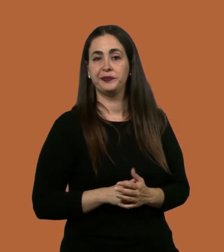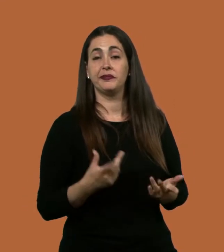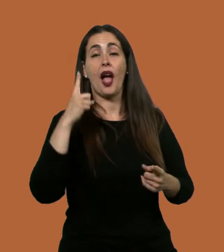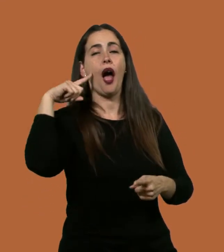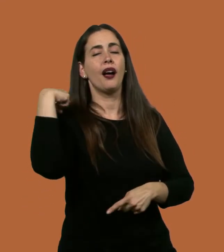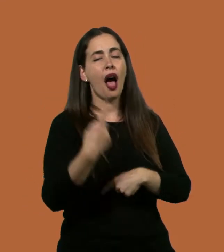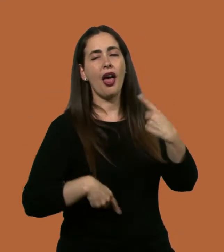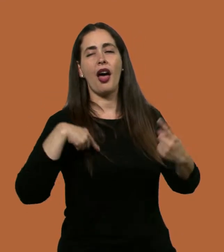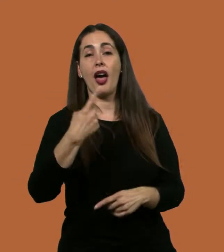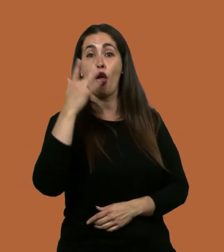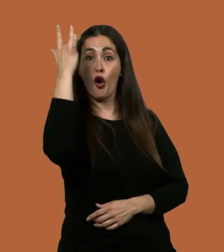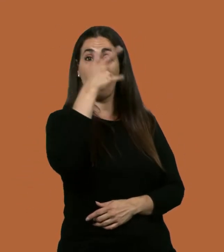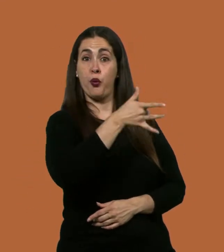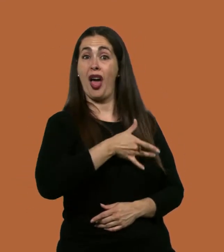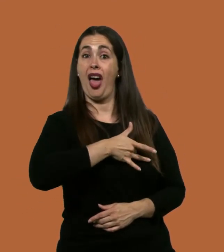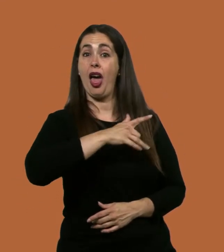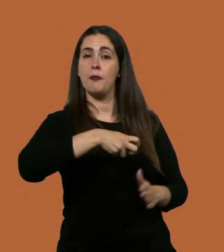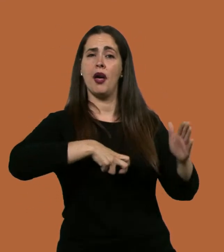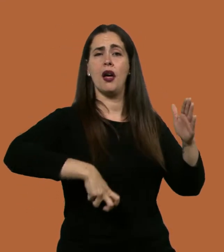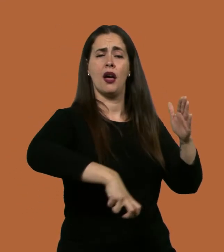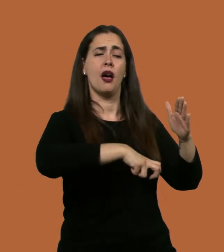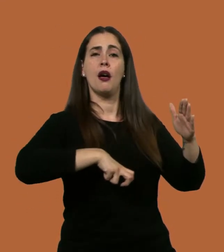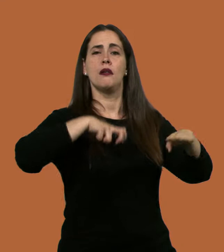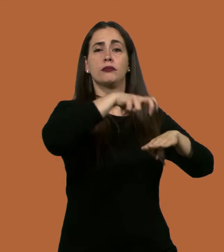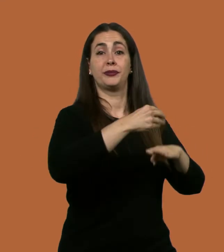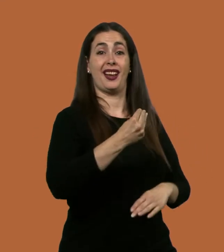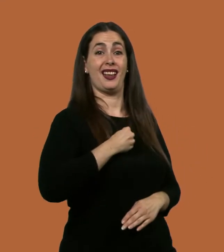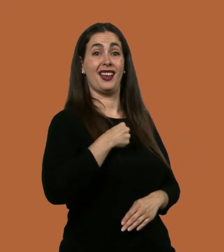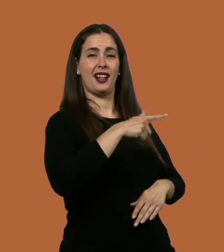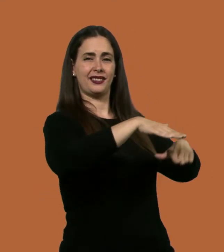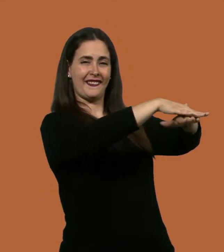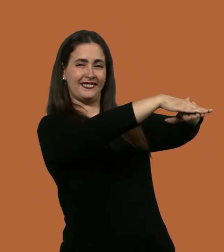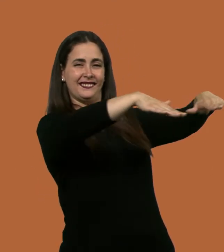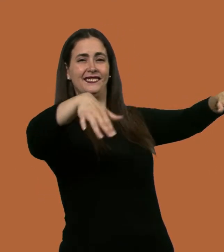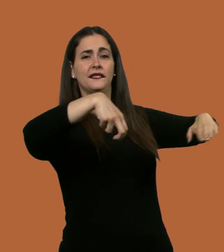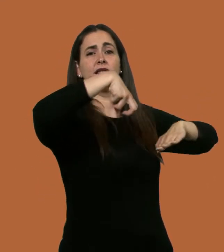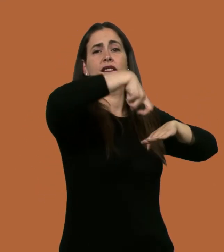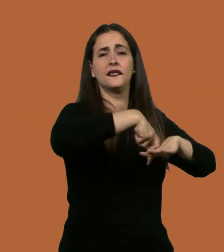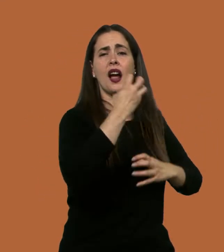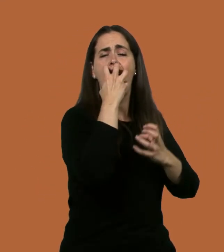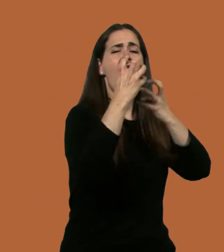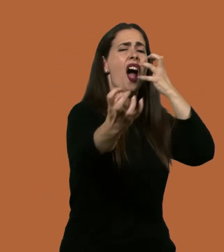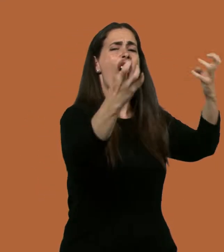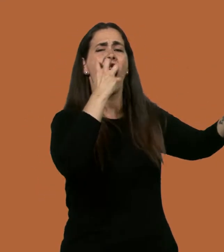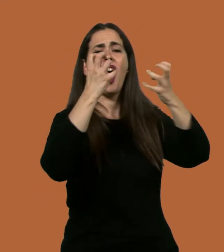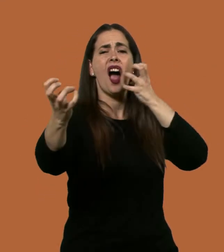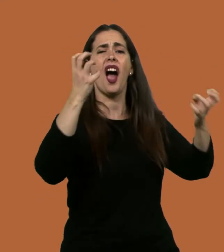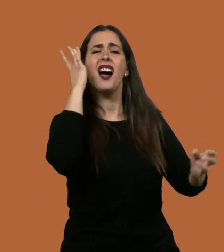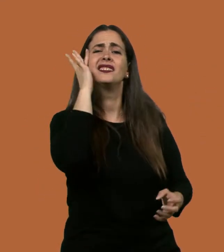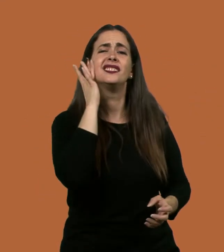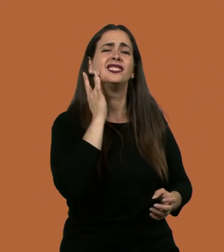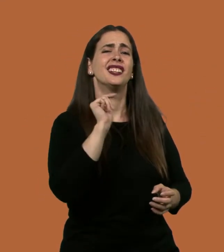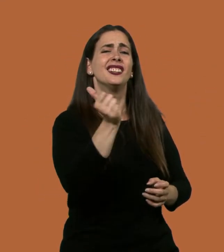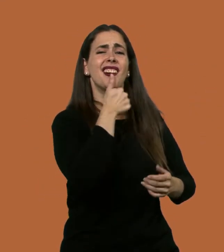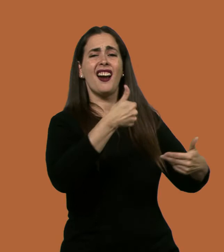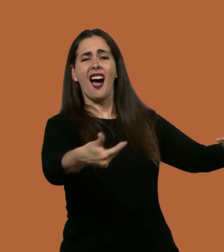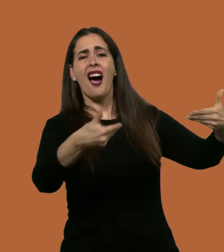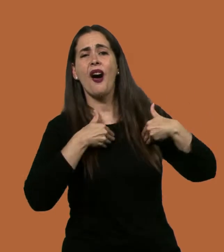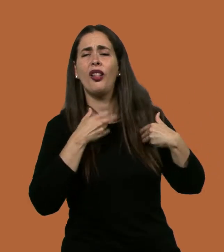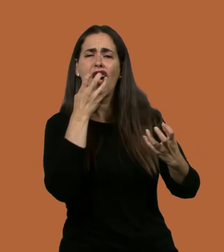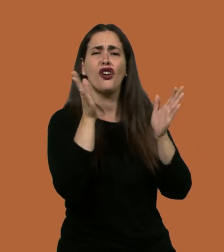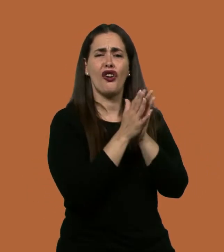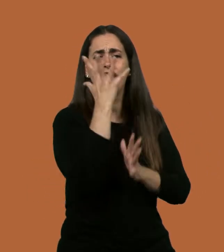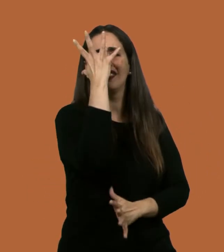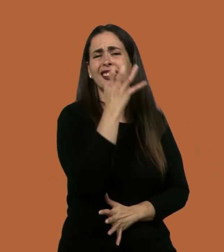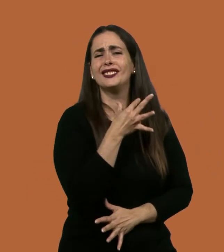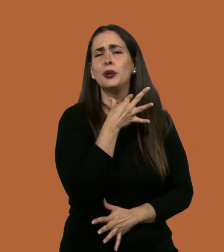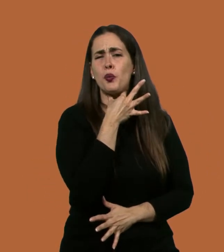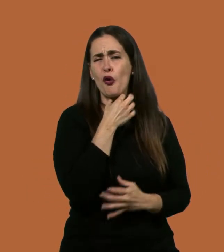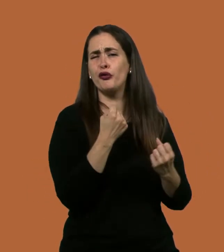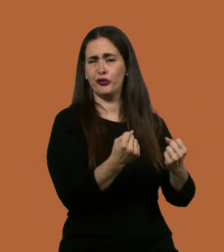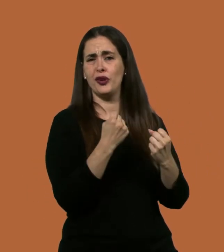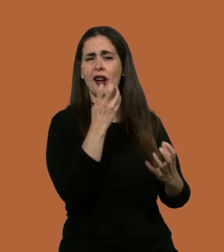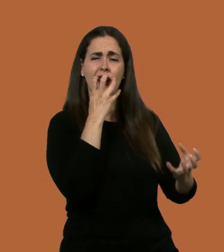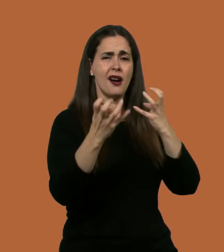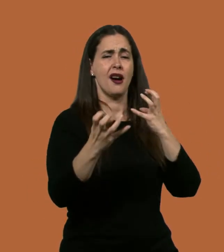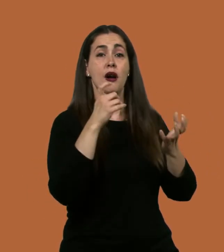Cada dia, l’ànima en pena del capellà es presentava a l’altar major i cridava preguntant amb veu trista: “Qui m’ajudarà?”.